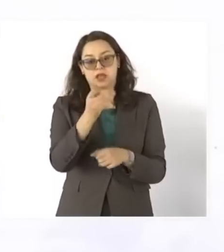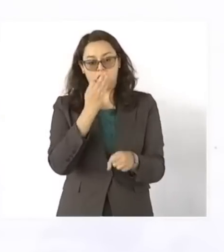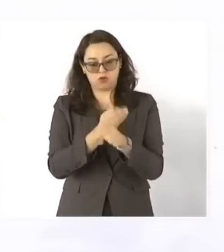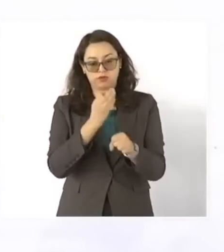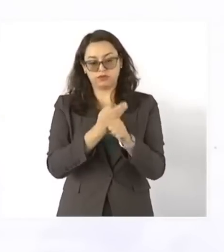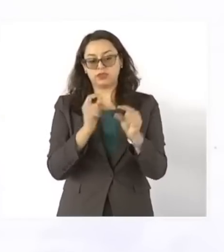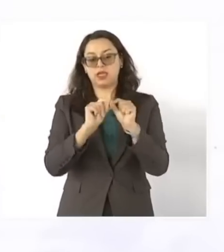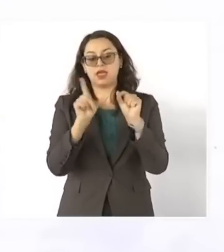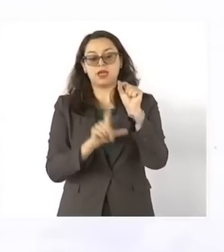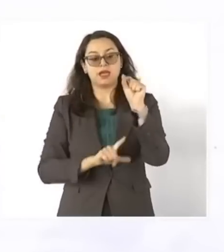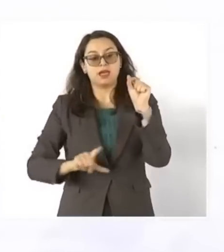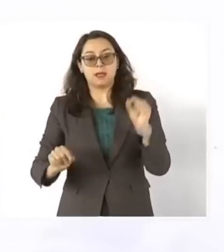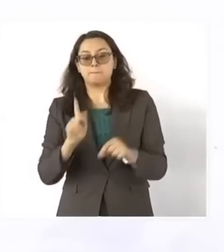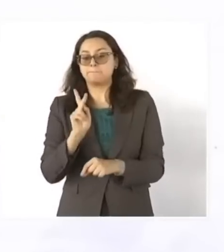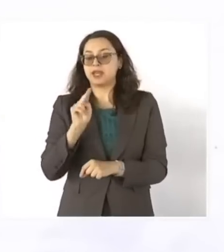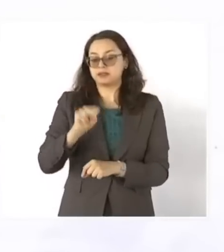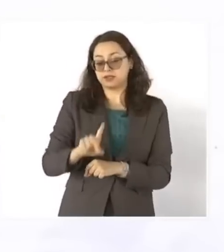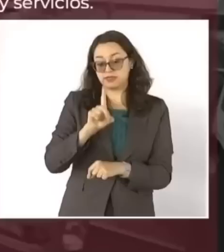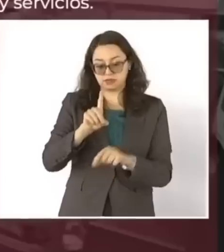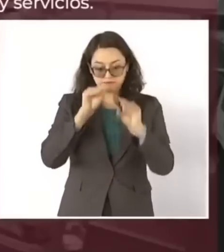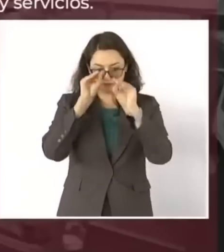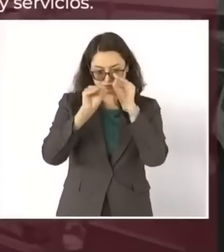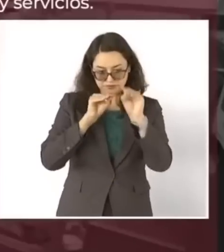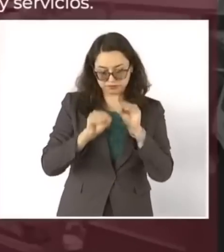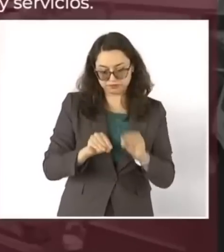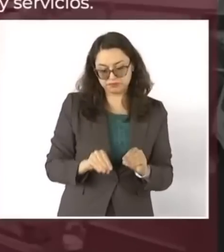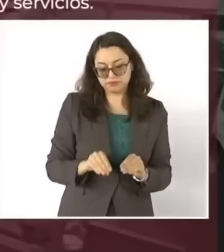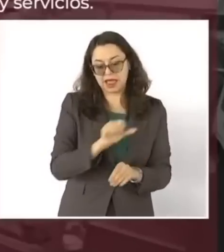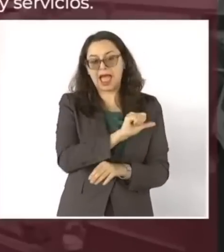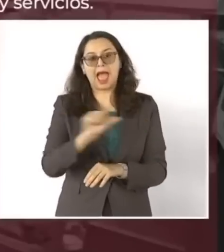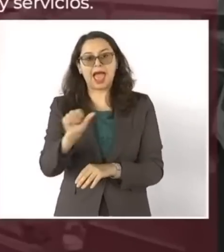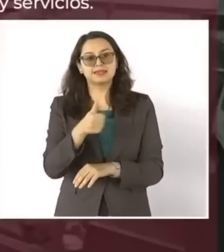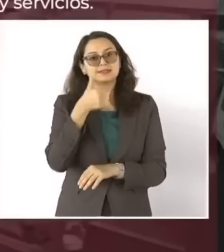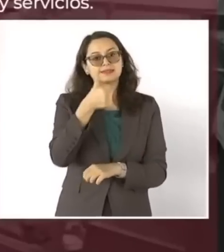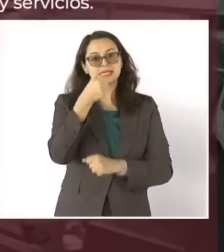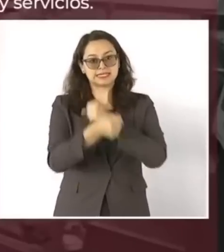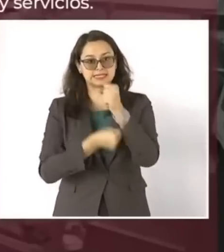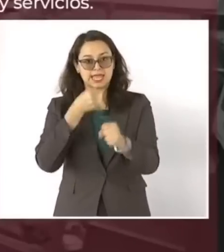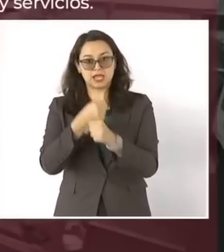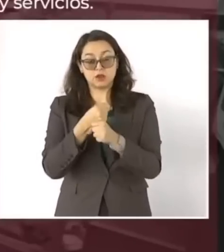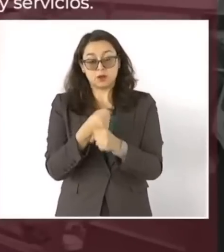de desarrollo para los próximos 6 años pero lo que queremos conjuntamente es tener una visión